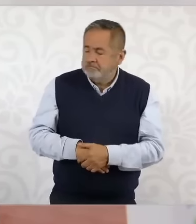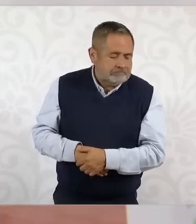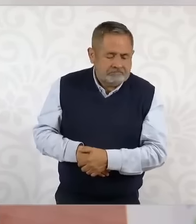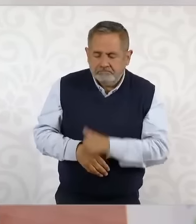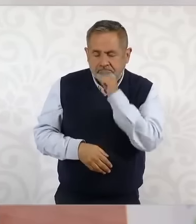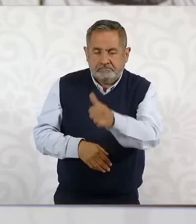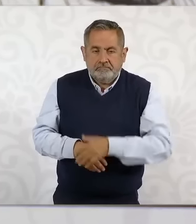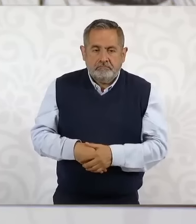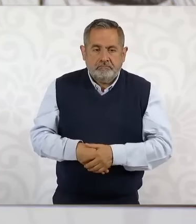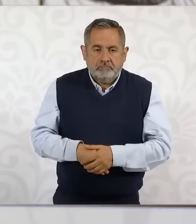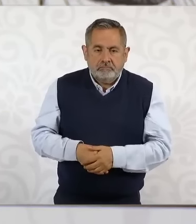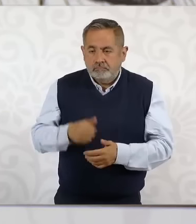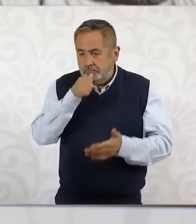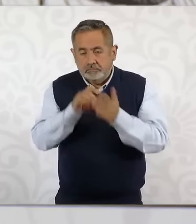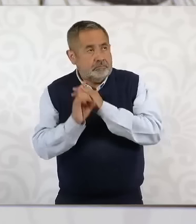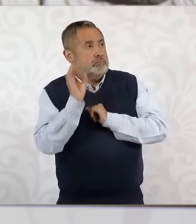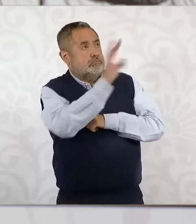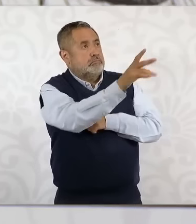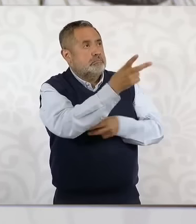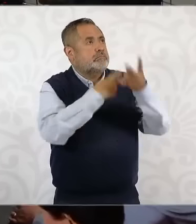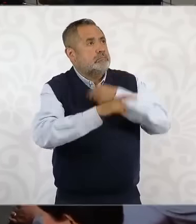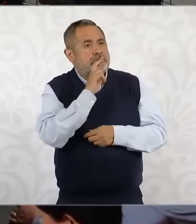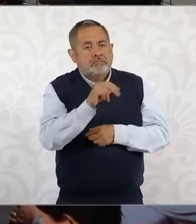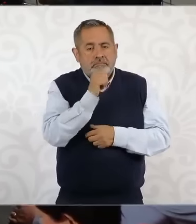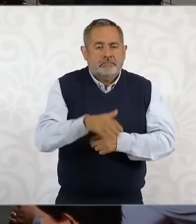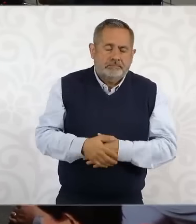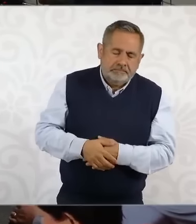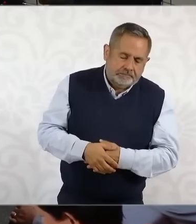Secretaría de Relaciones Exteriores y no ha habido respuesta. Gracias. Y finalmente, presidenta,